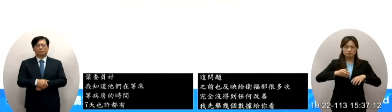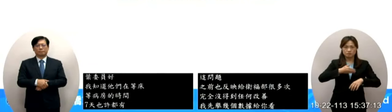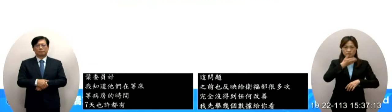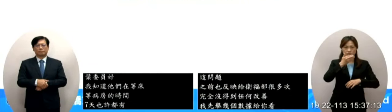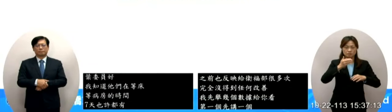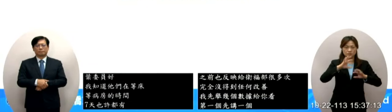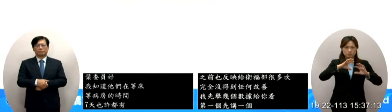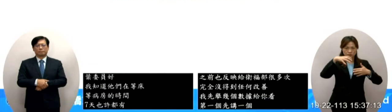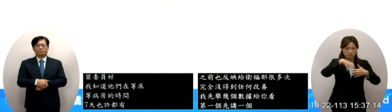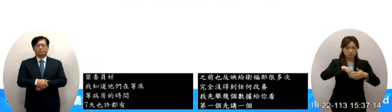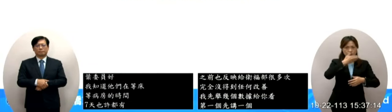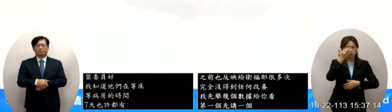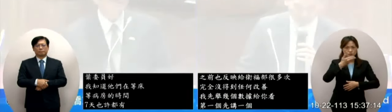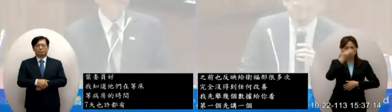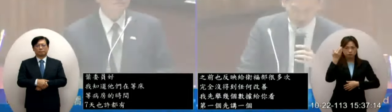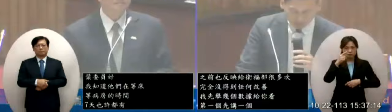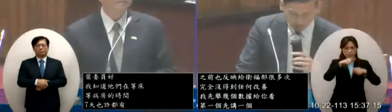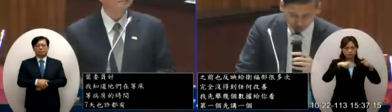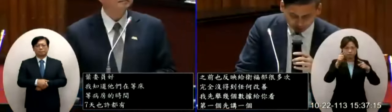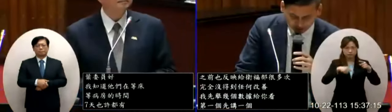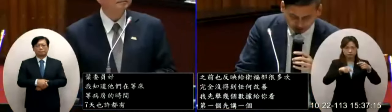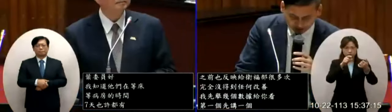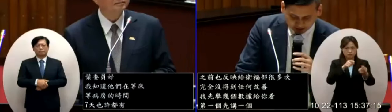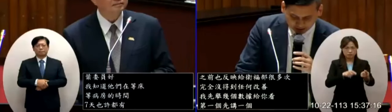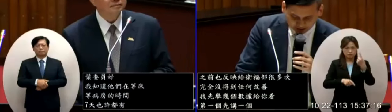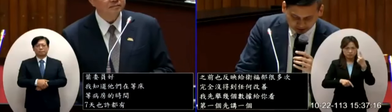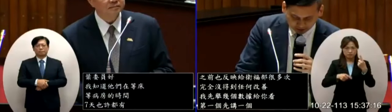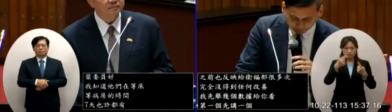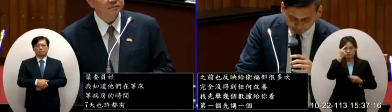大概就是1.45天 可是你知道 我們現在在急診